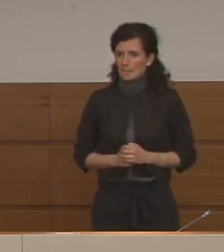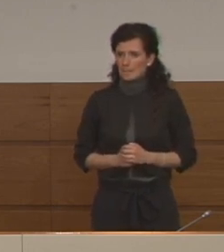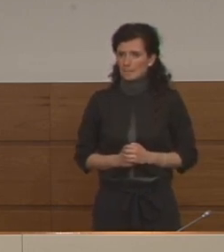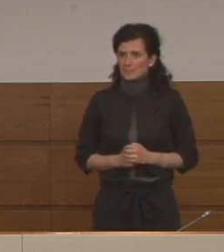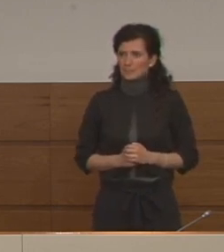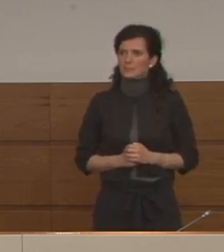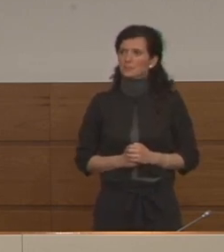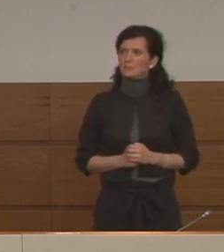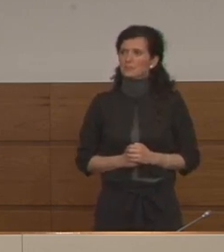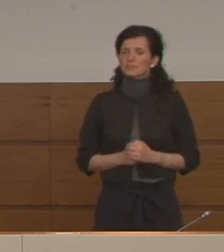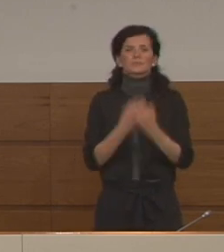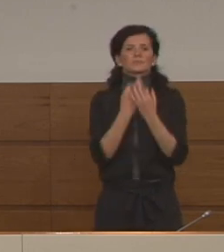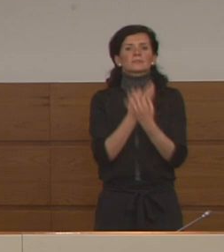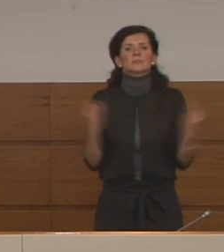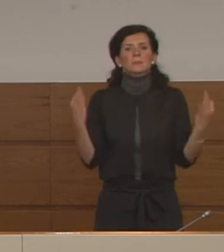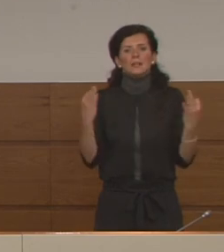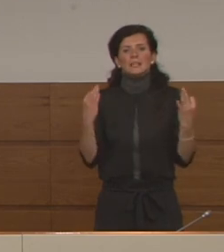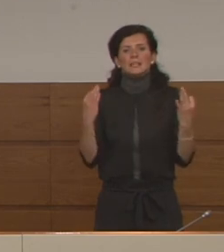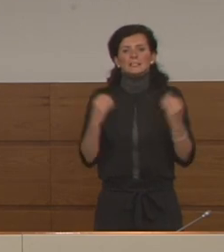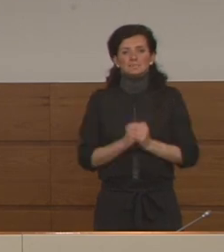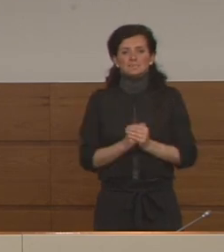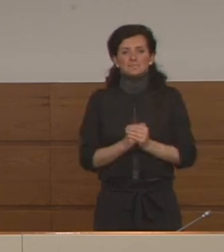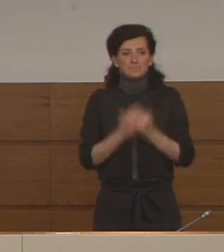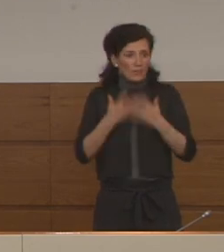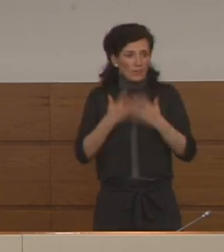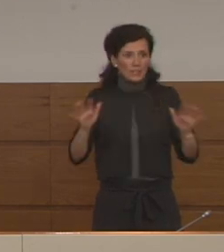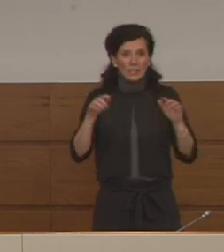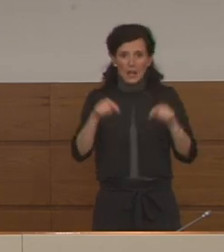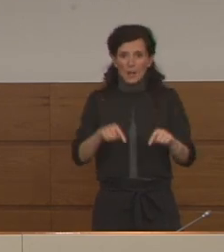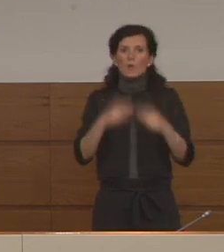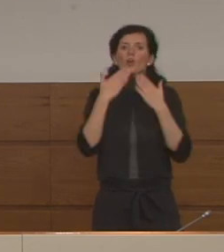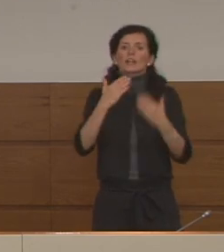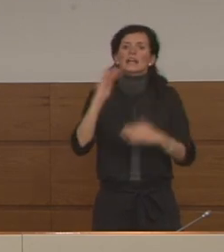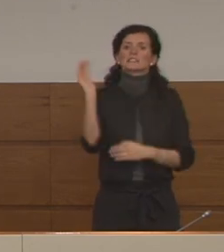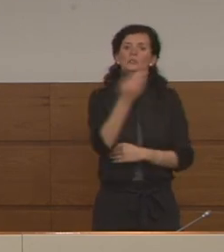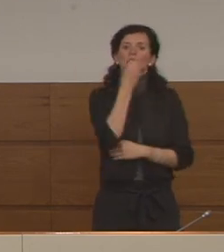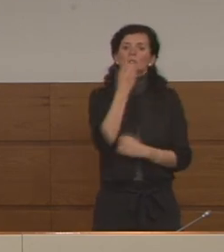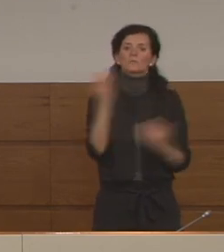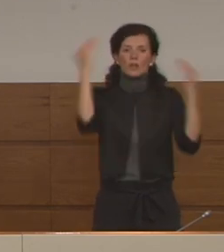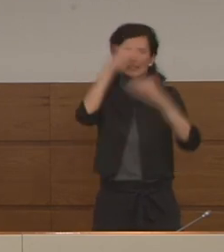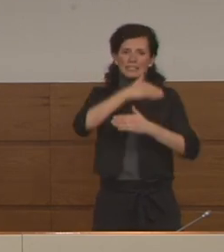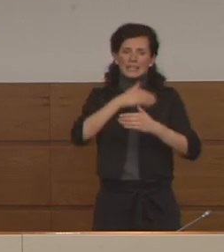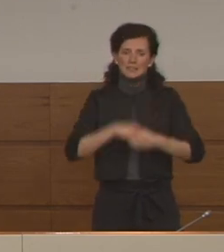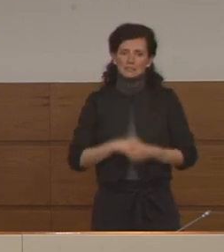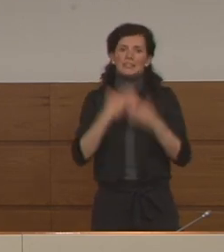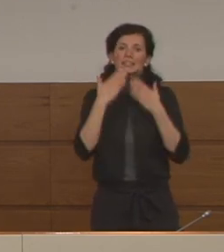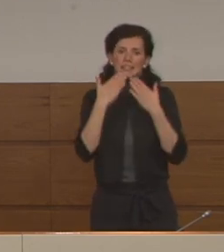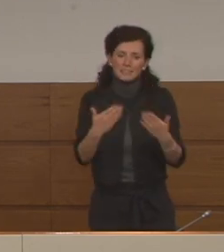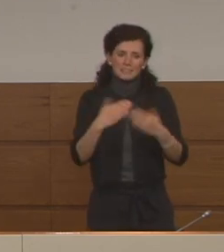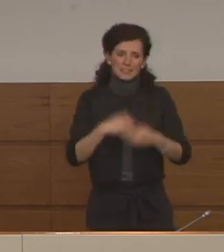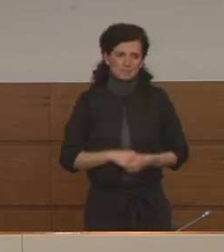Bene, allora, finiamo qui. Grazie a tutti. Buonasera.